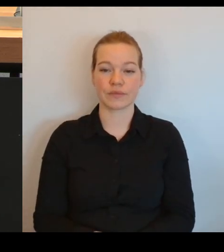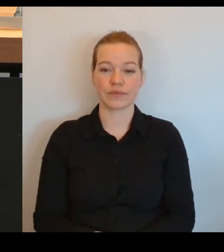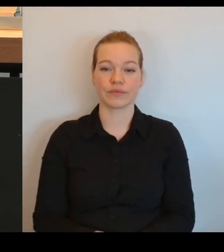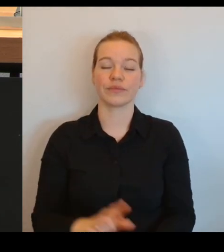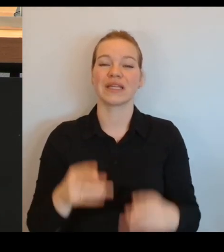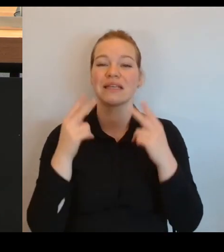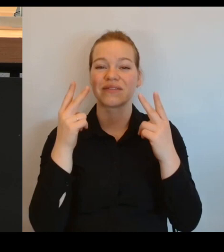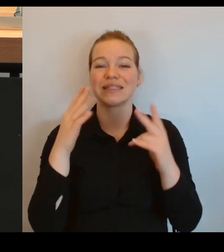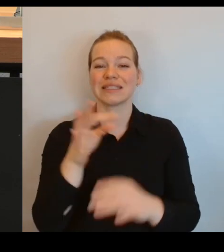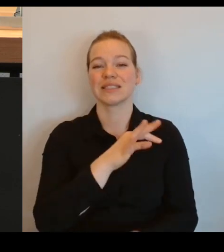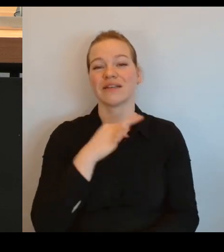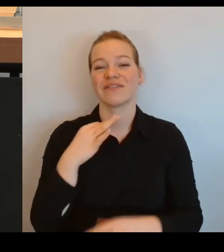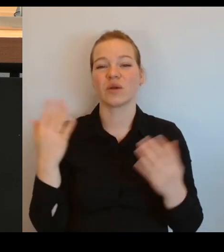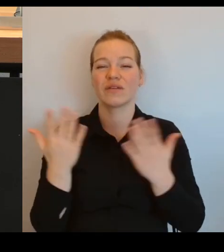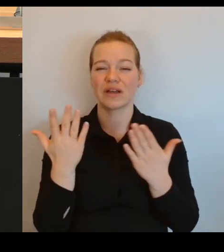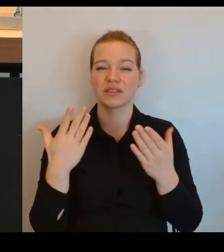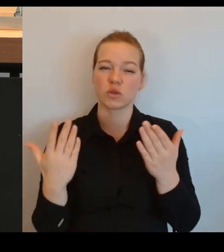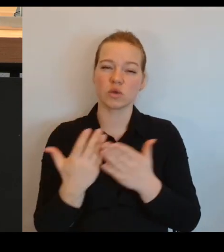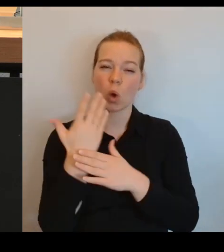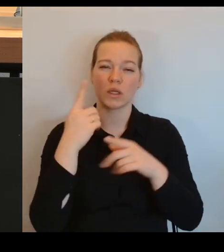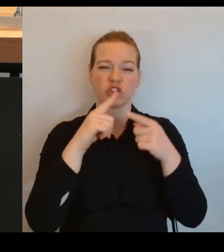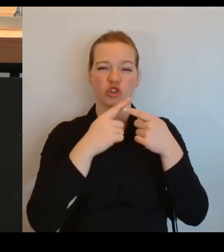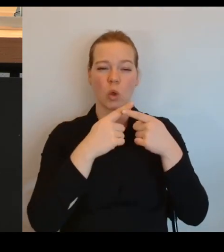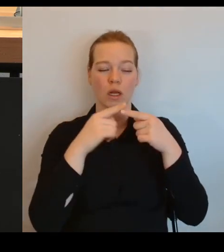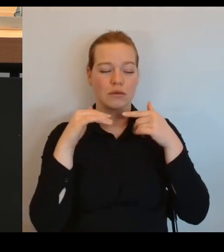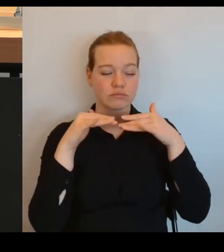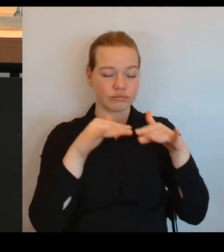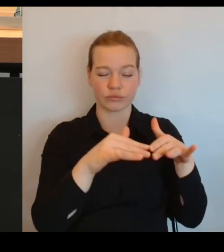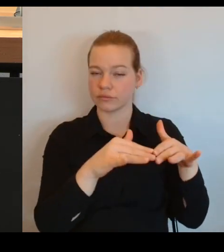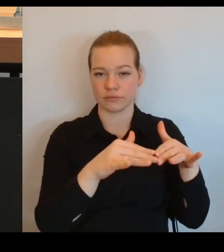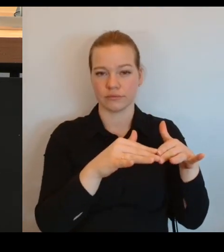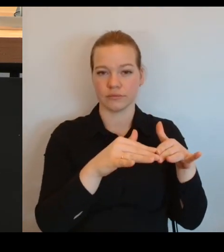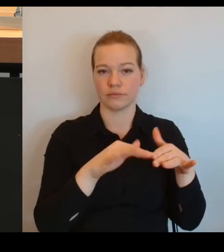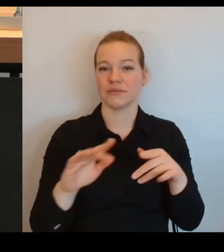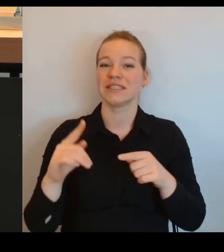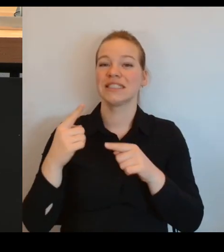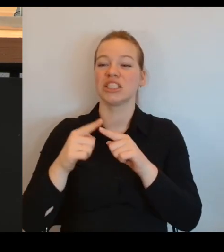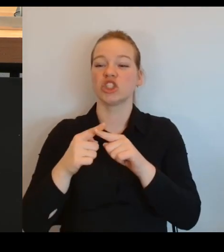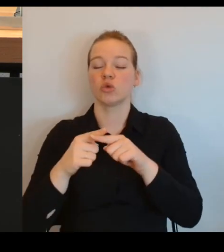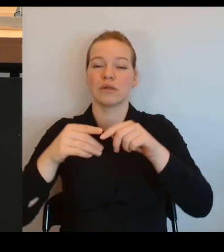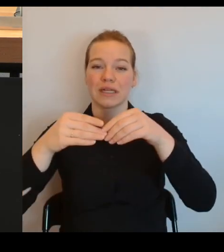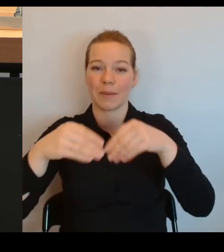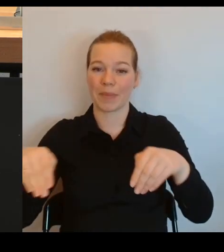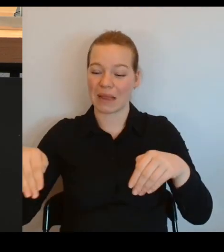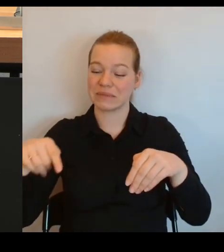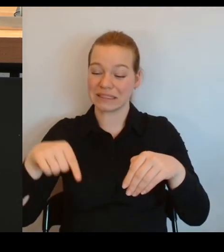probates Mittel anzuerkennen und den Staat nicht noch mehr zur Beute politischer Entscheidungsträger werden zu lassen.